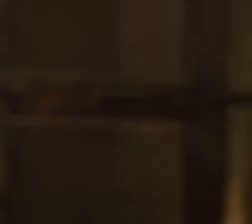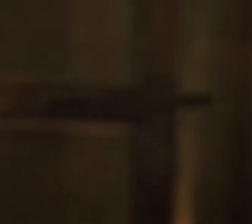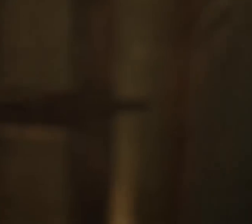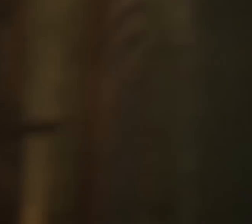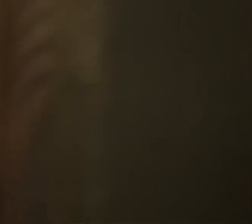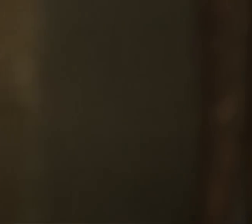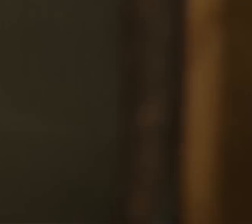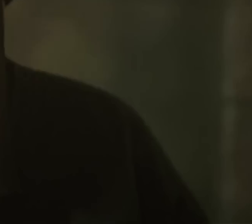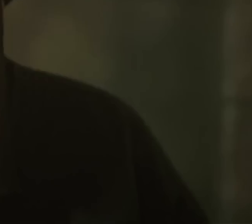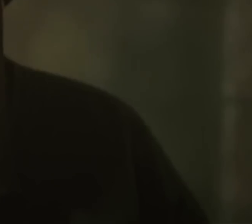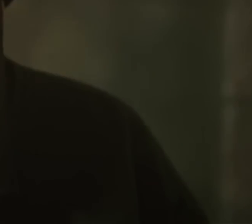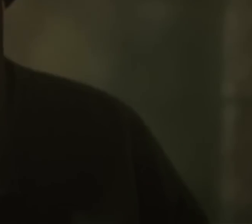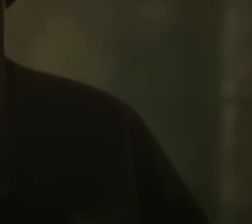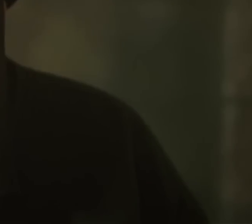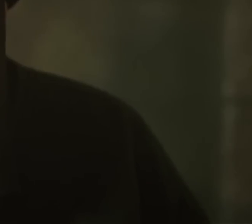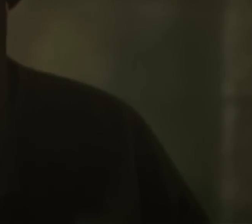(Sessizlik)